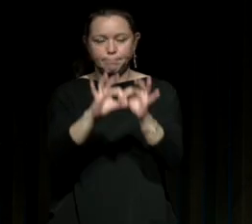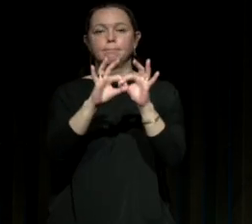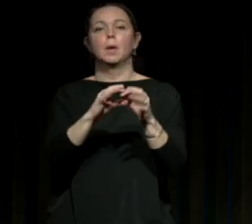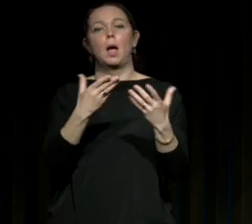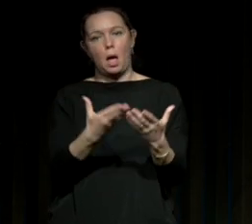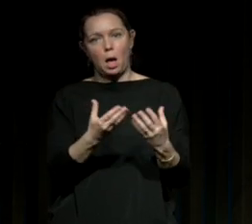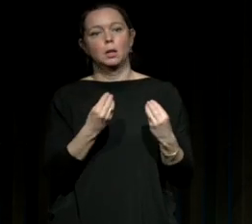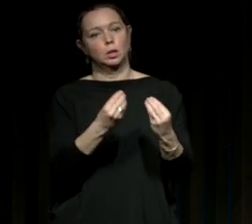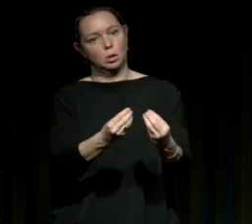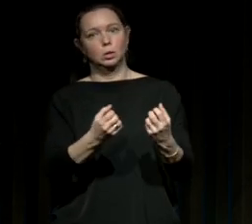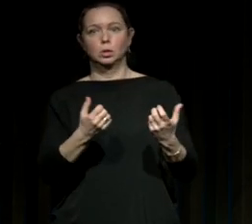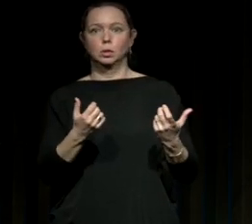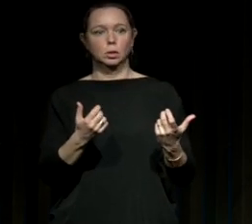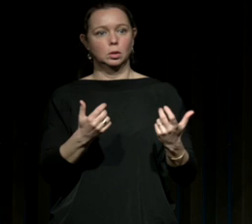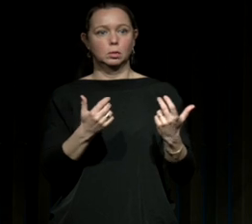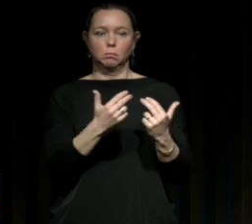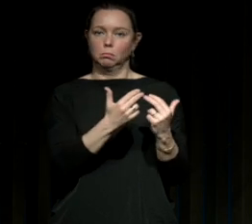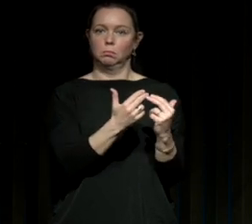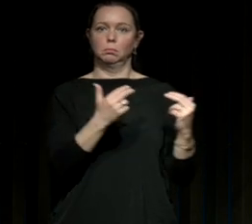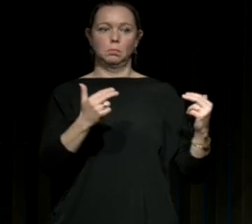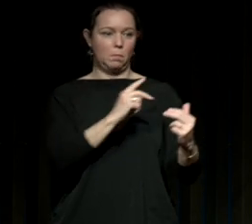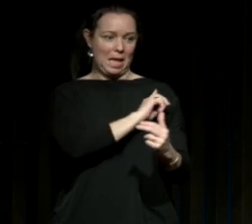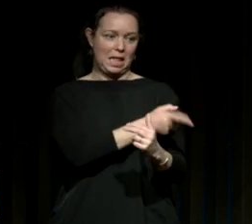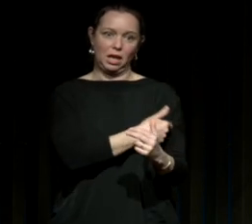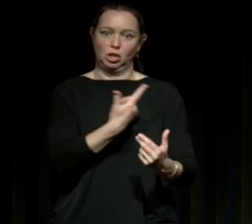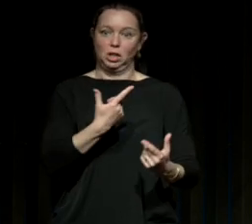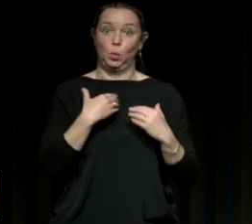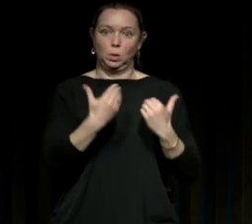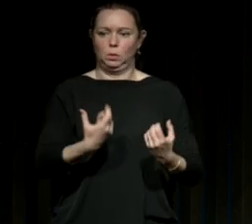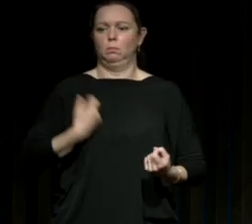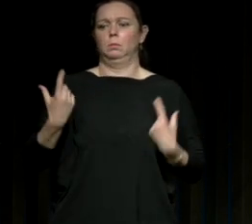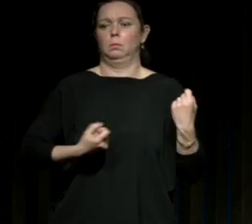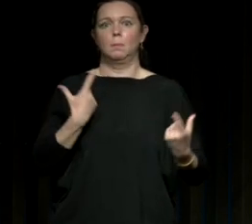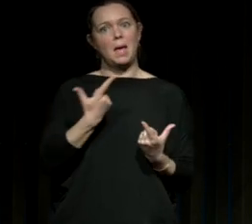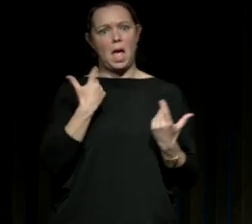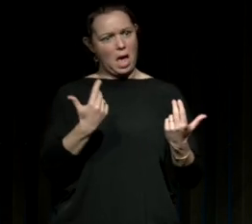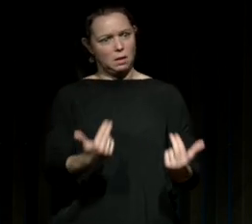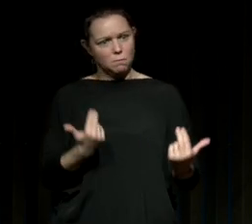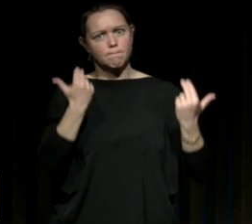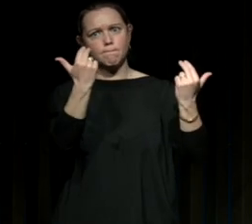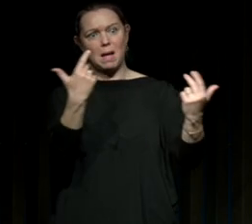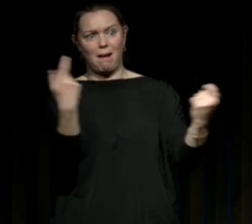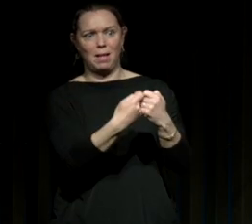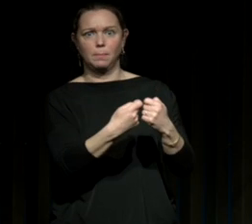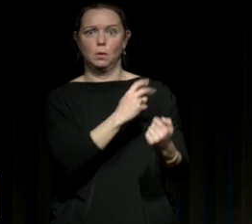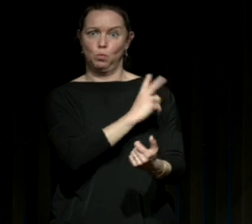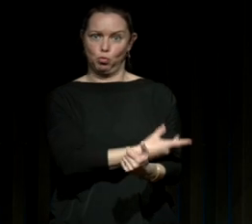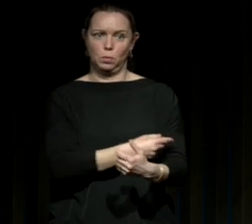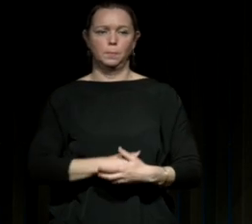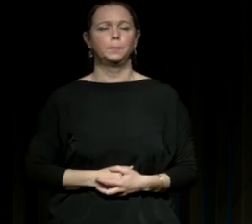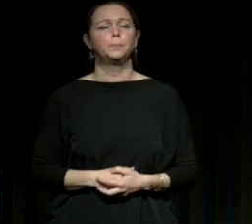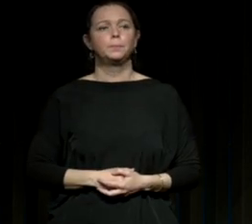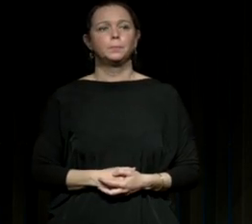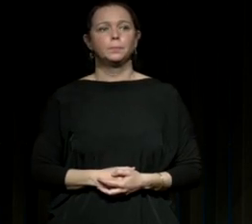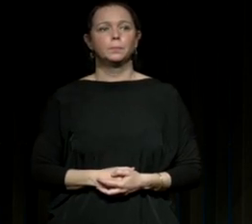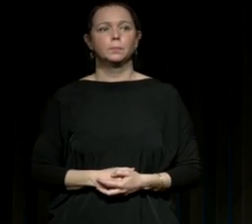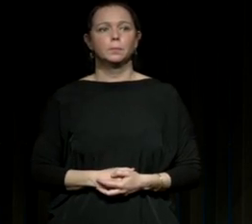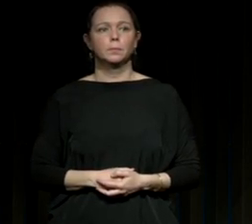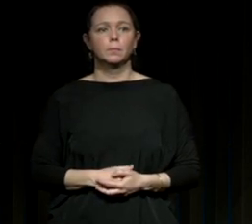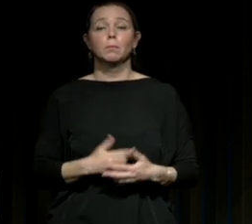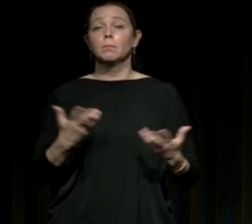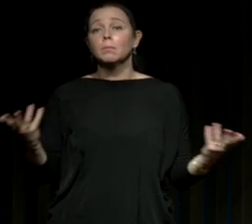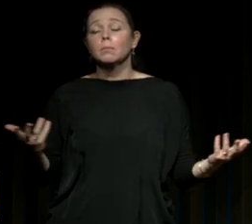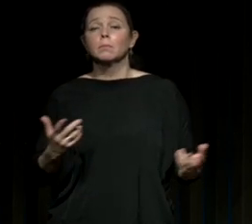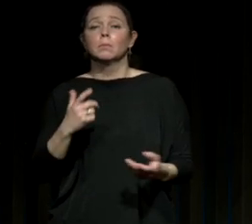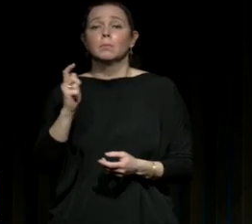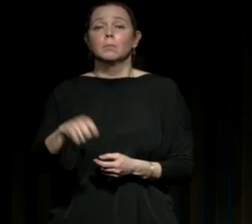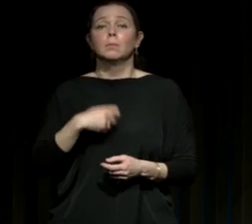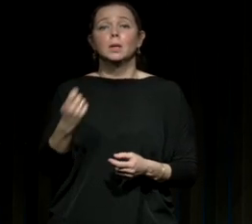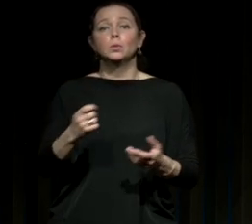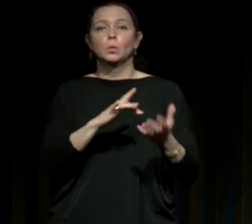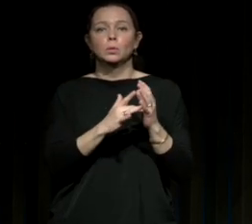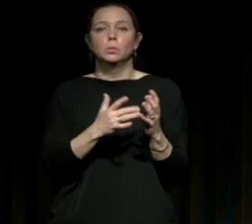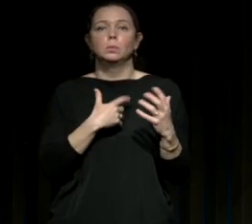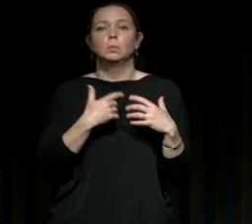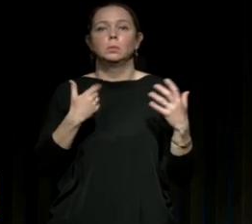maintenir un niveau de dépense énergétique élevé alors bien sûr on on rêve tous de médicaments ça